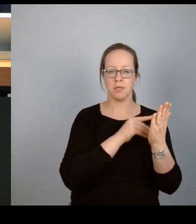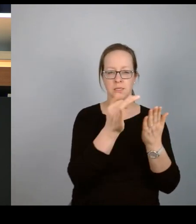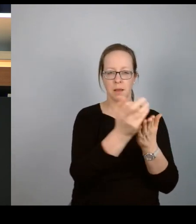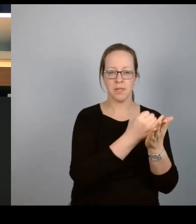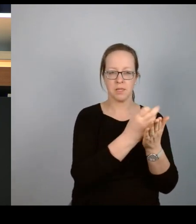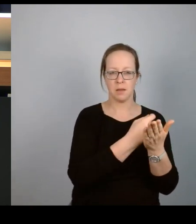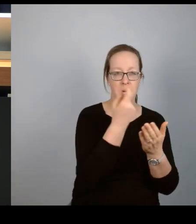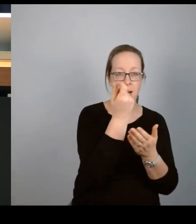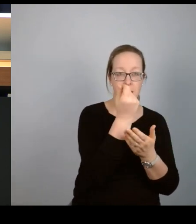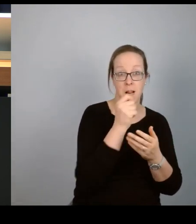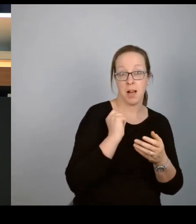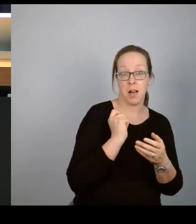Und dafür ist der Datenschutz im Grunde da. (Beif)